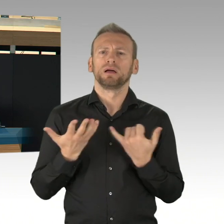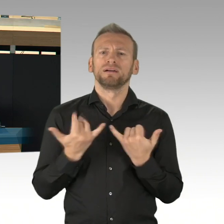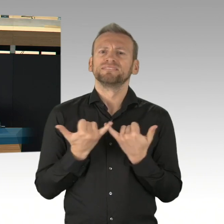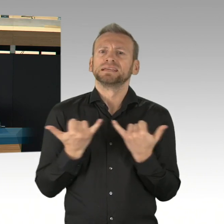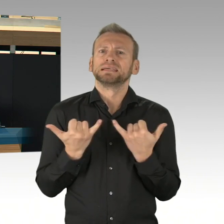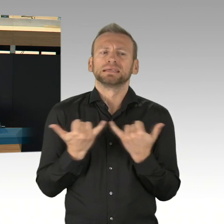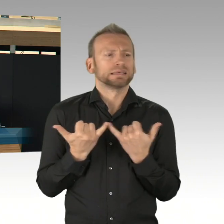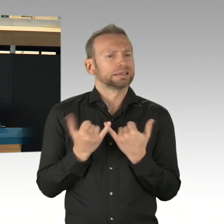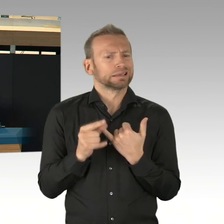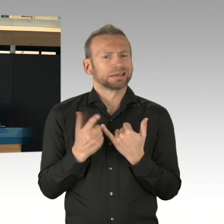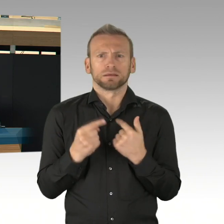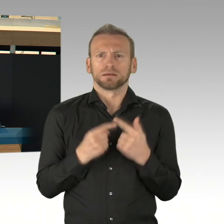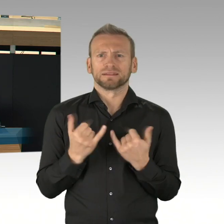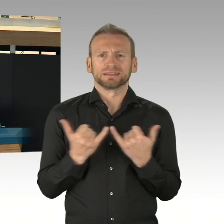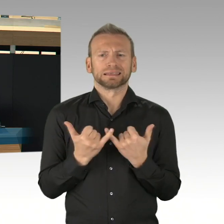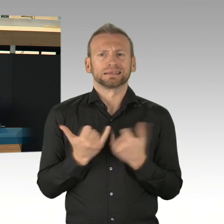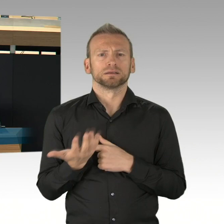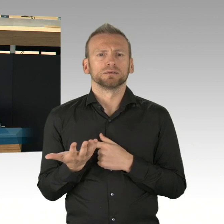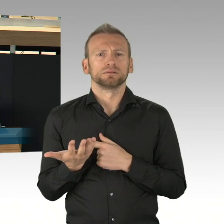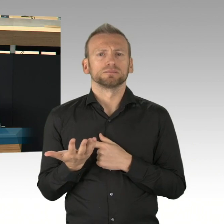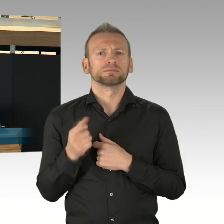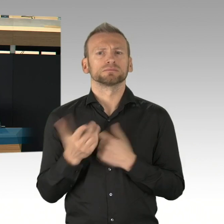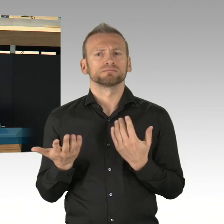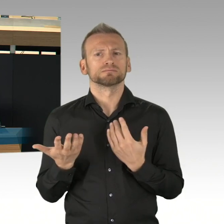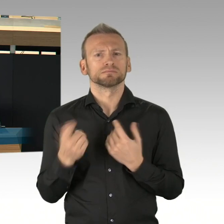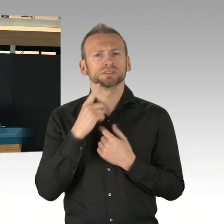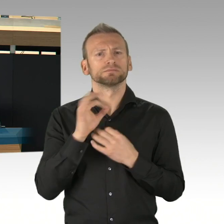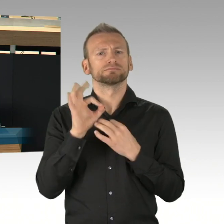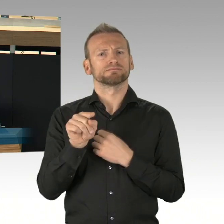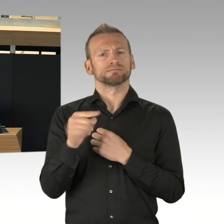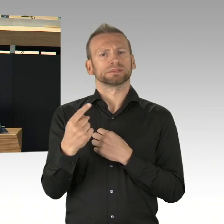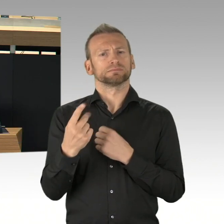Sie haben gestern gerade erst in diesem Haus im Ausschuss